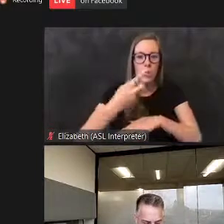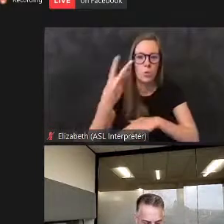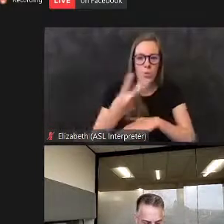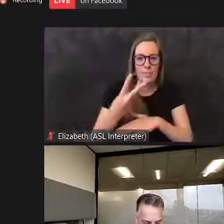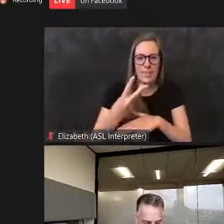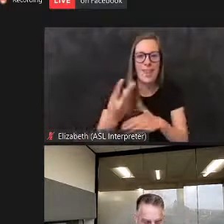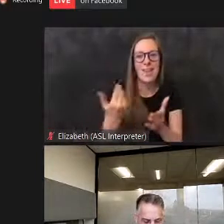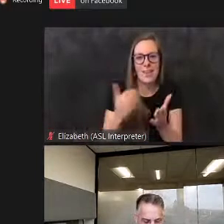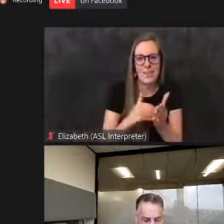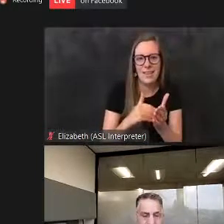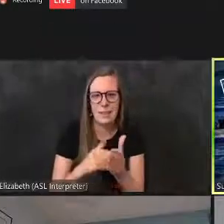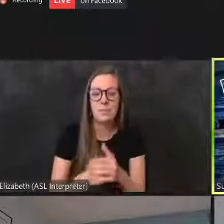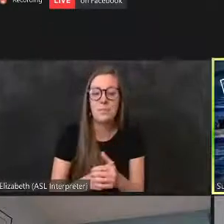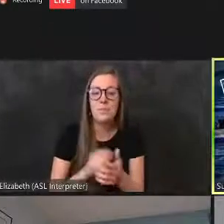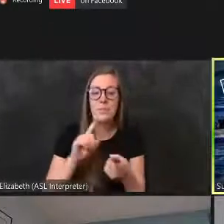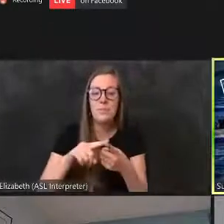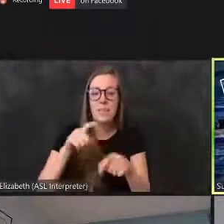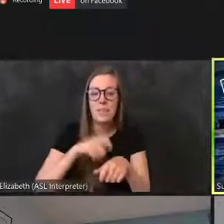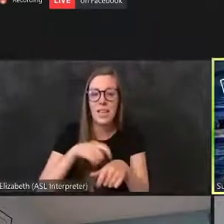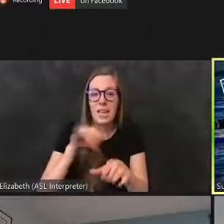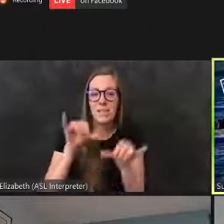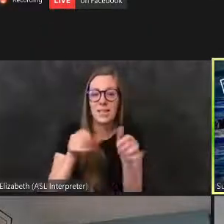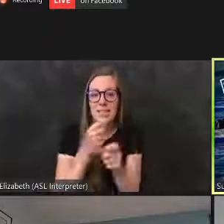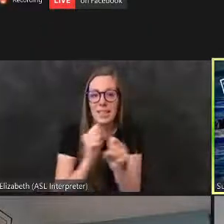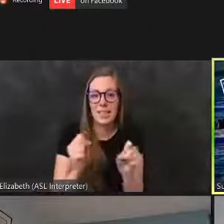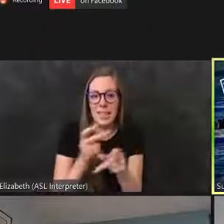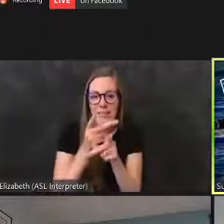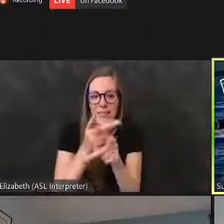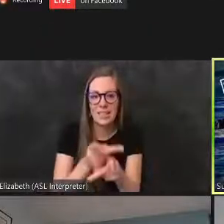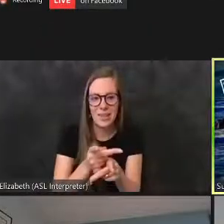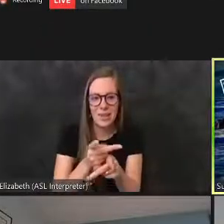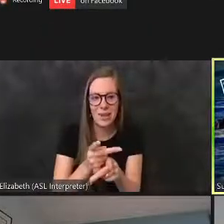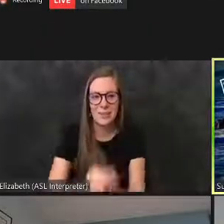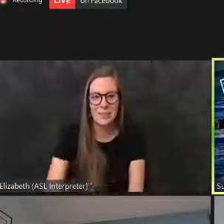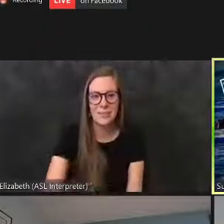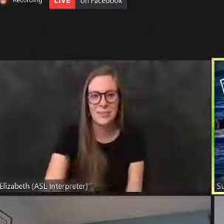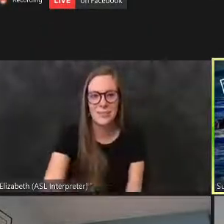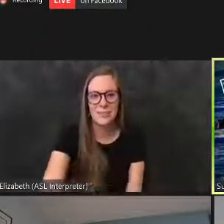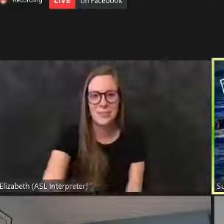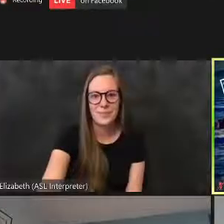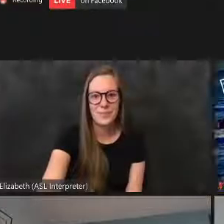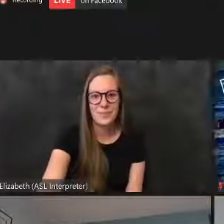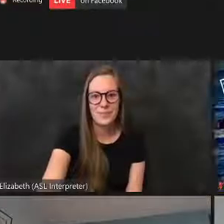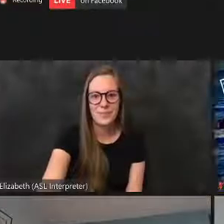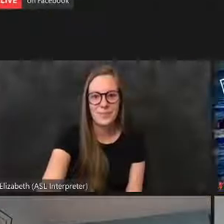miércoles en una de estas nuevas reuniones de la comunidad. Estén seguros, cuídense y estenso.